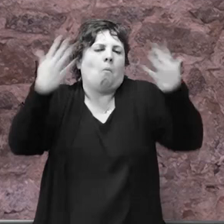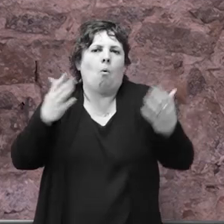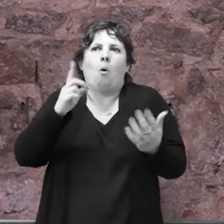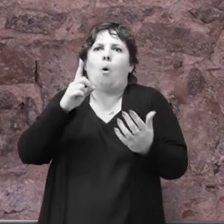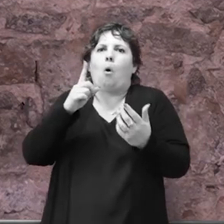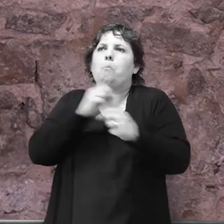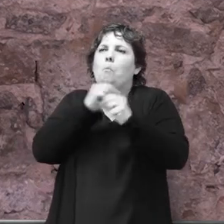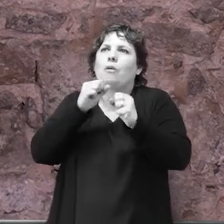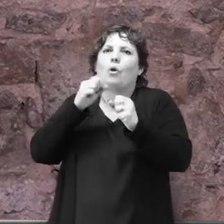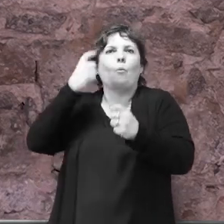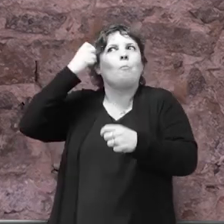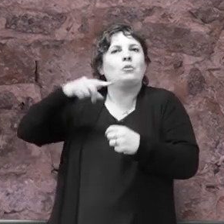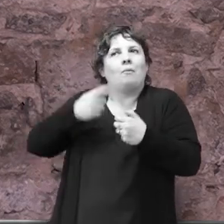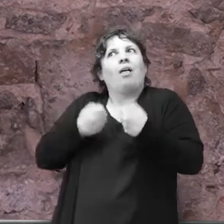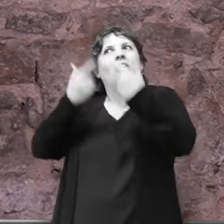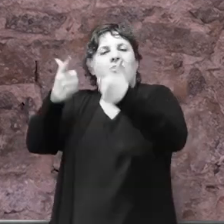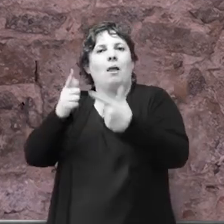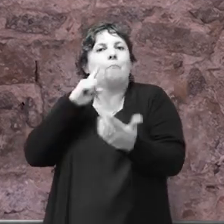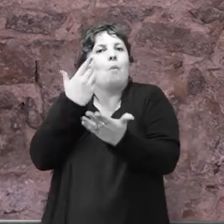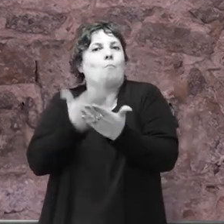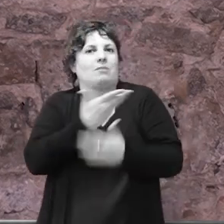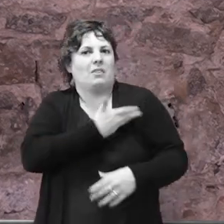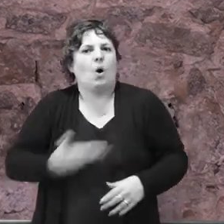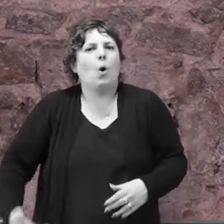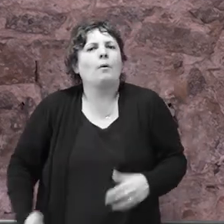¿cuáles serían los puntos por las que habría que empezar?